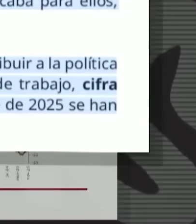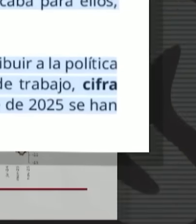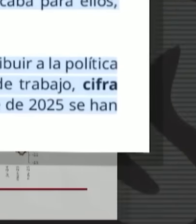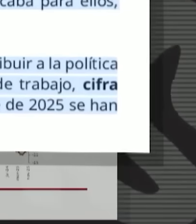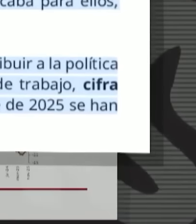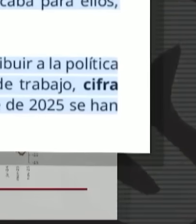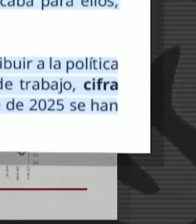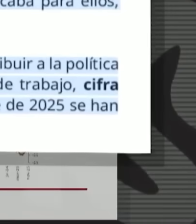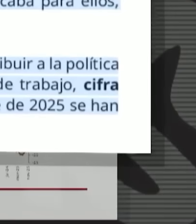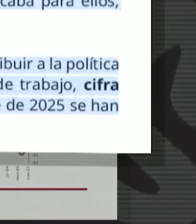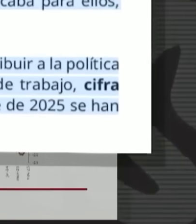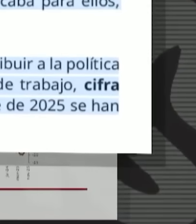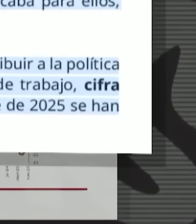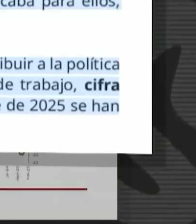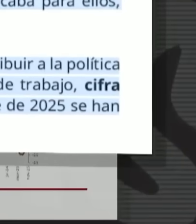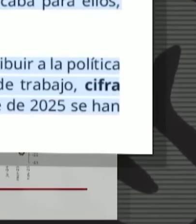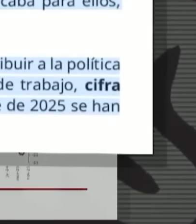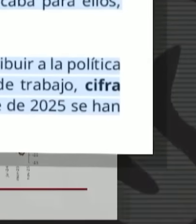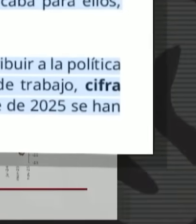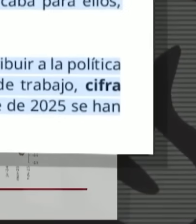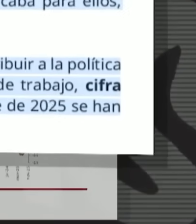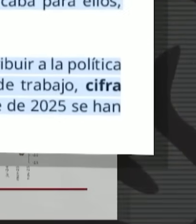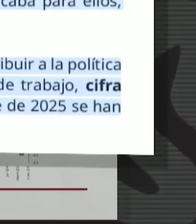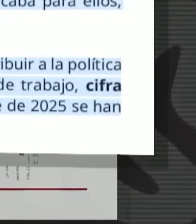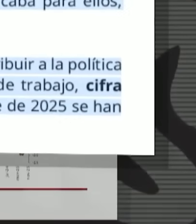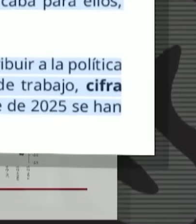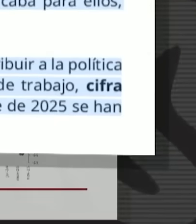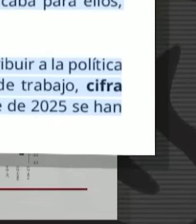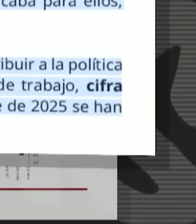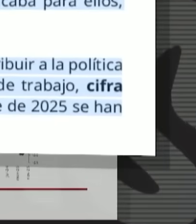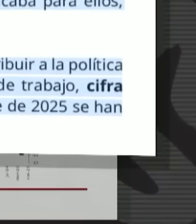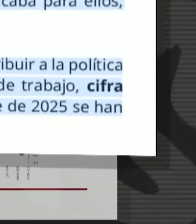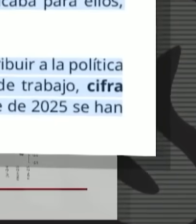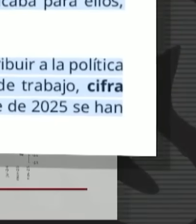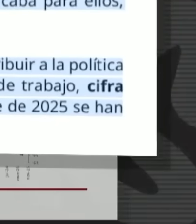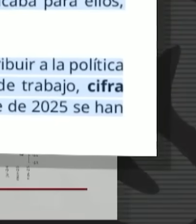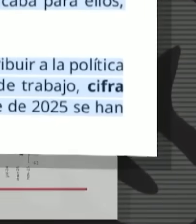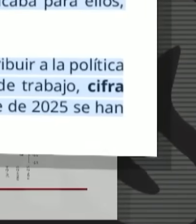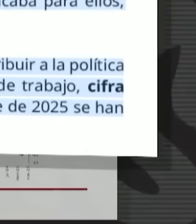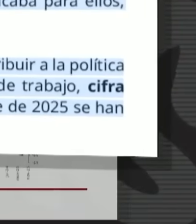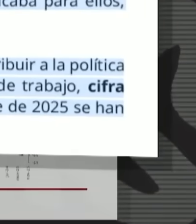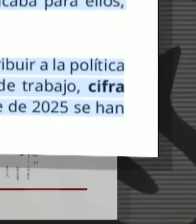donde ahora predominan las personas morales y se han generado más de 599,000 empleos formales en